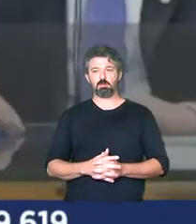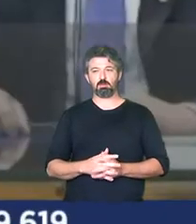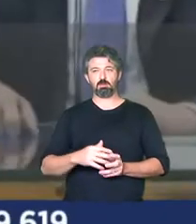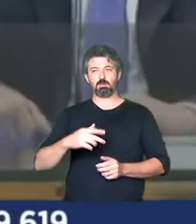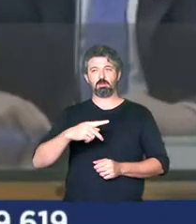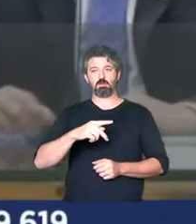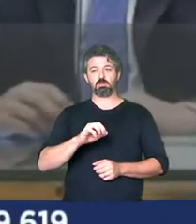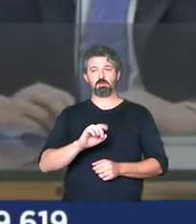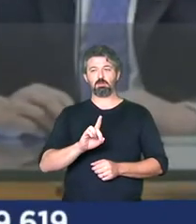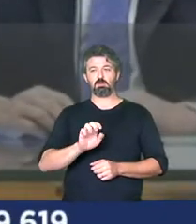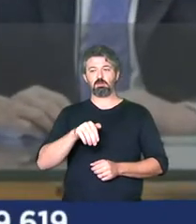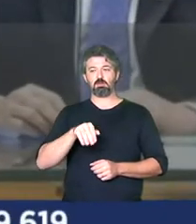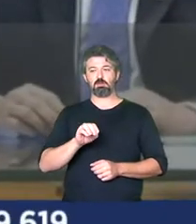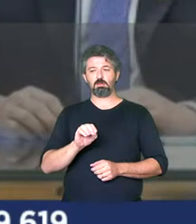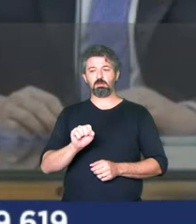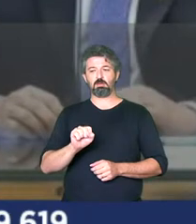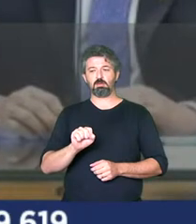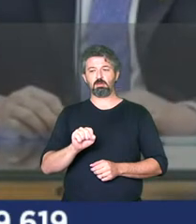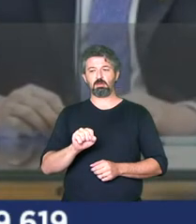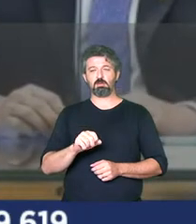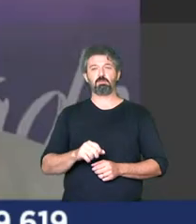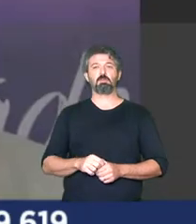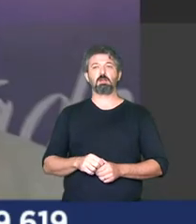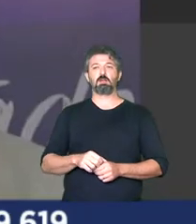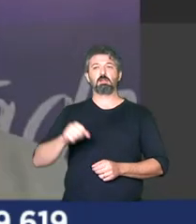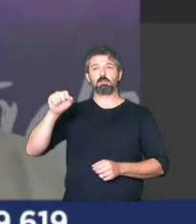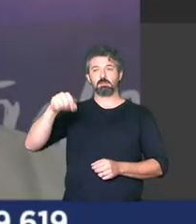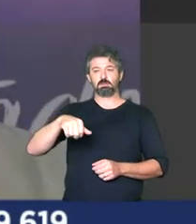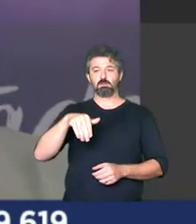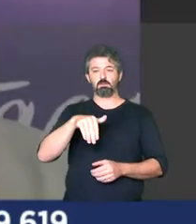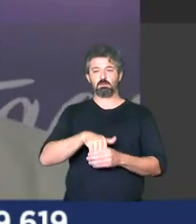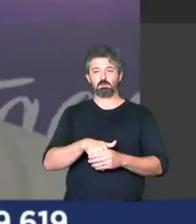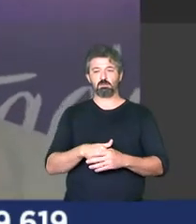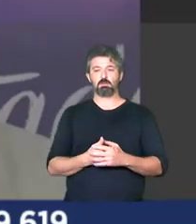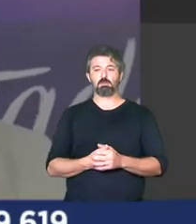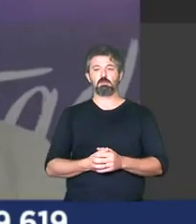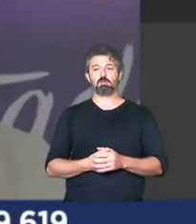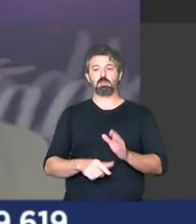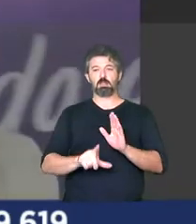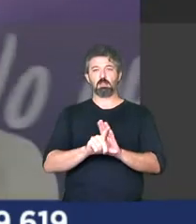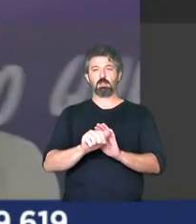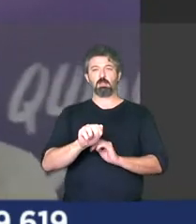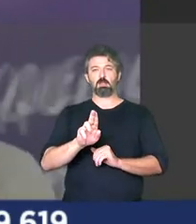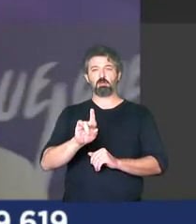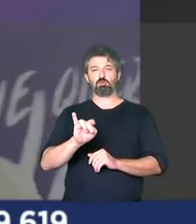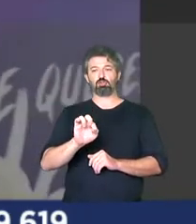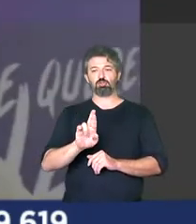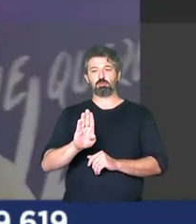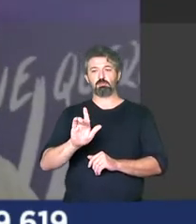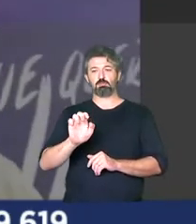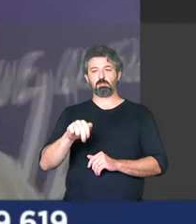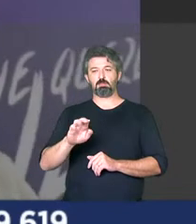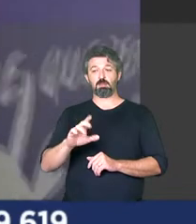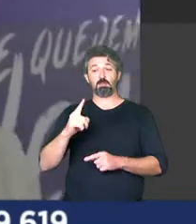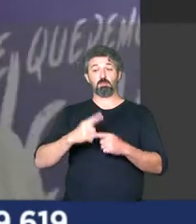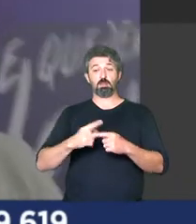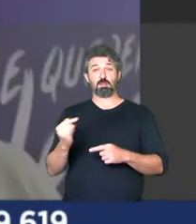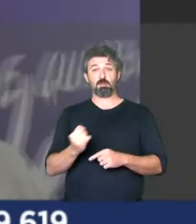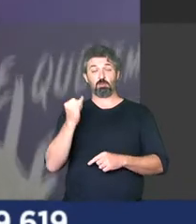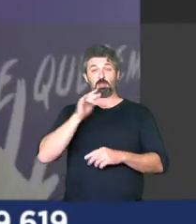INICIADA A VOTAÇÃO. PSOL. -- [DEPUTADO]: PODEMOS, PRESIDENTE. -- [PRESIDENTE]: PODEMOS. -- [DEPUTADO]: PODEMOS ORIENTA FAVORAVELMENTE PRESIDENTE A LEI ALDIR BLANC,